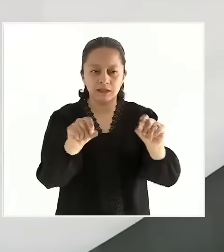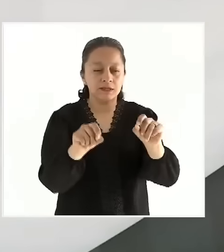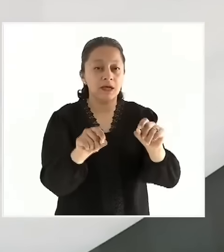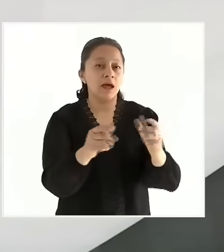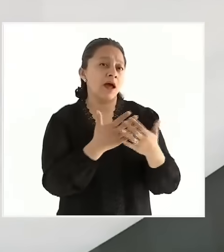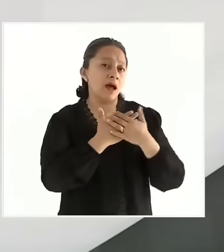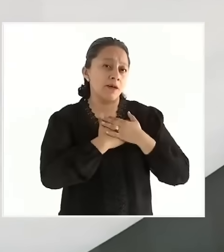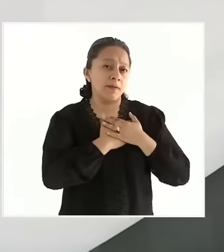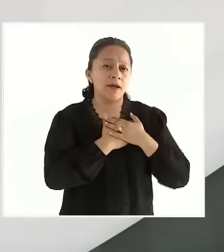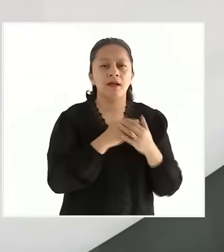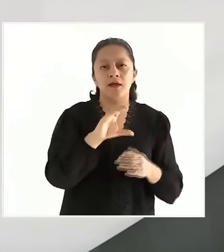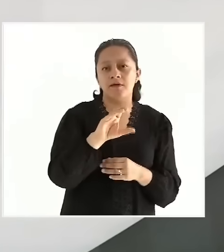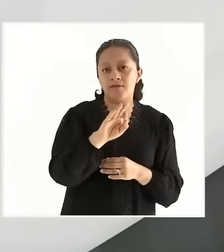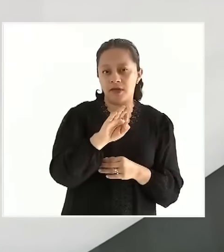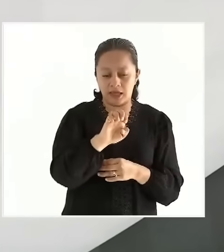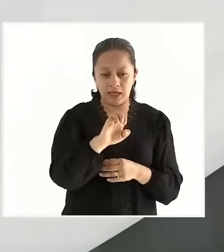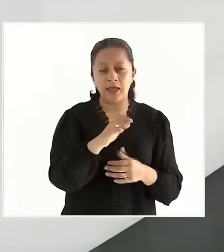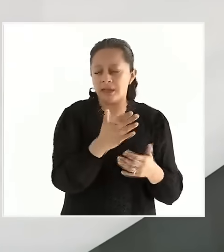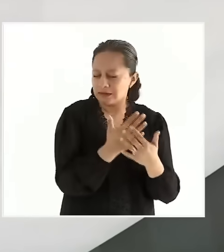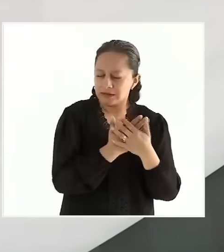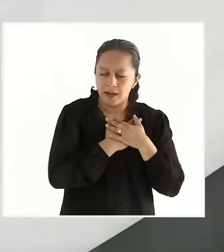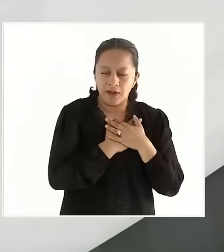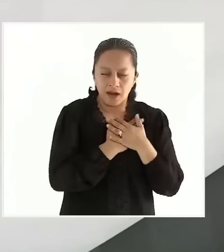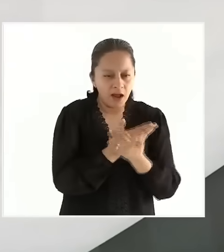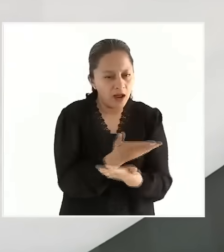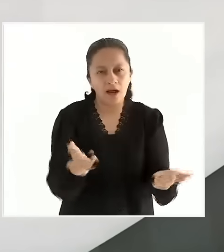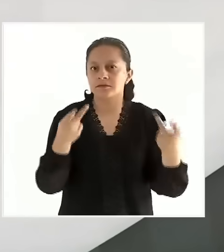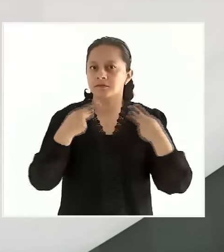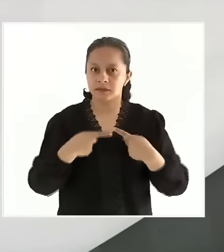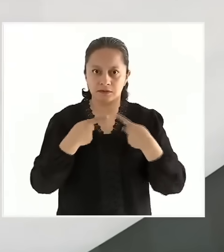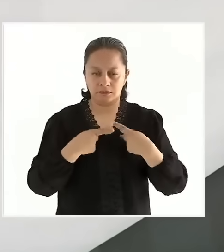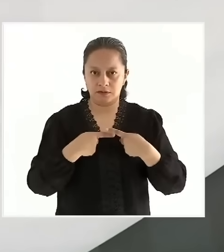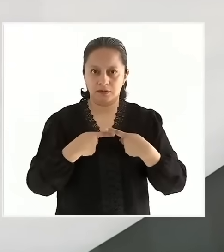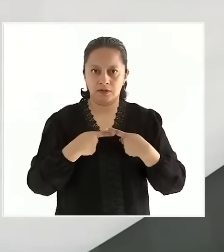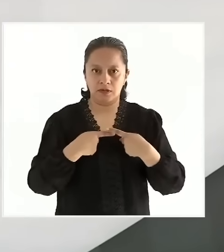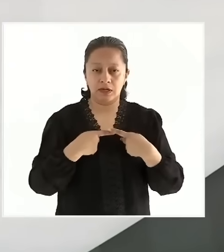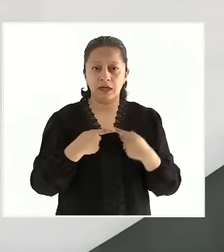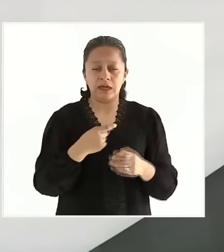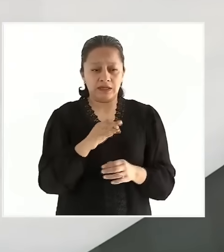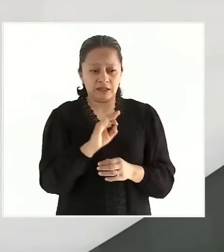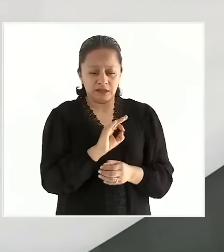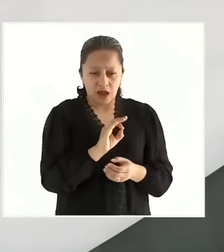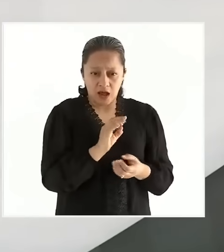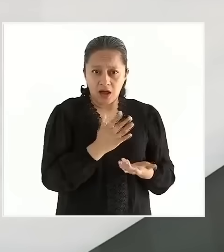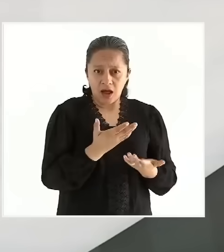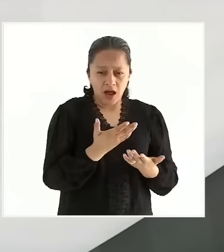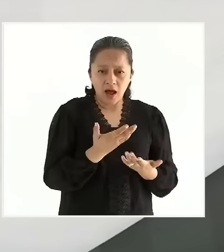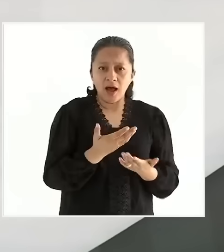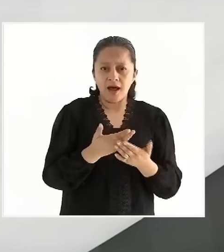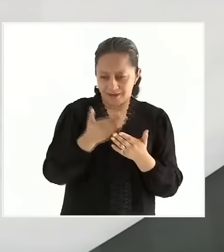y aman a la gente, porque no podría haber tanta entrega que vimos en los trabajadores de CFE si